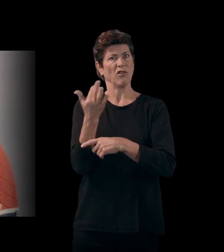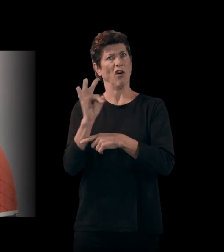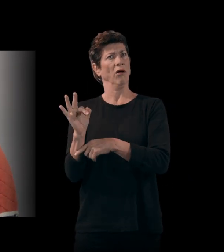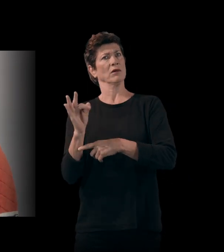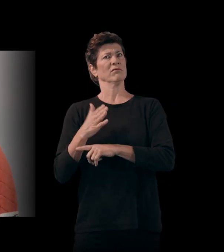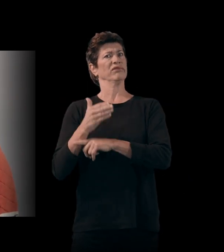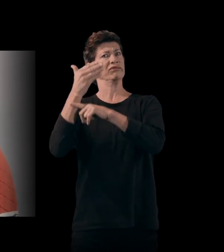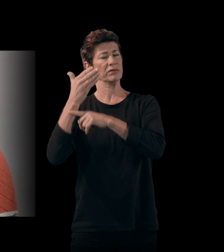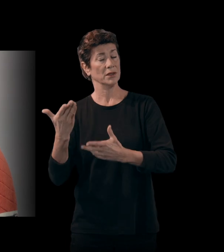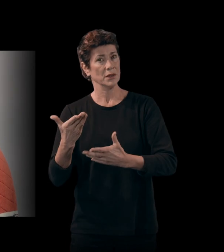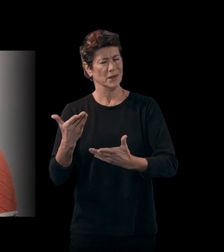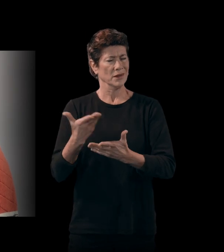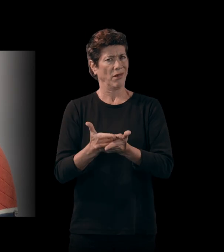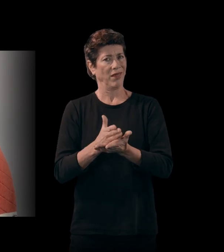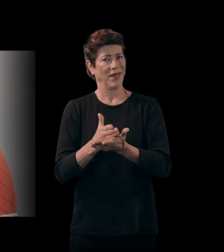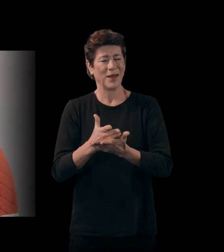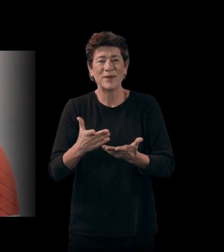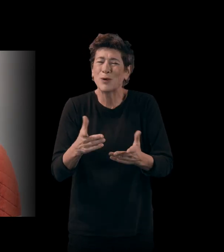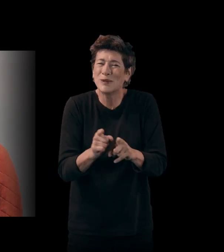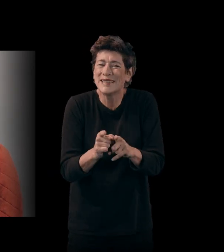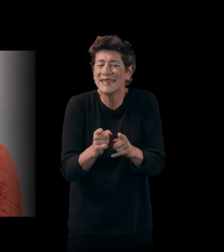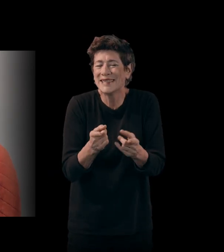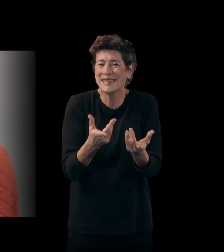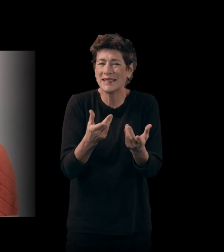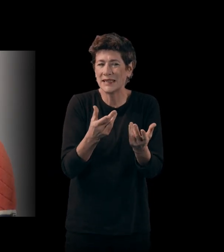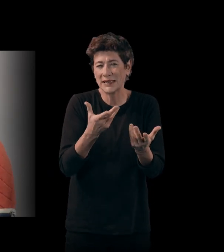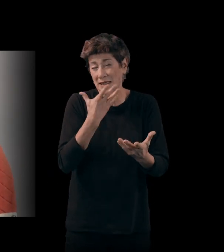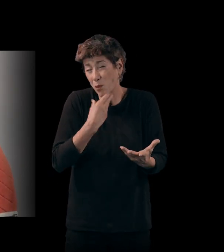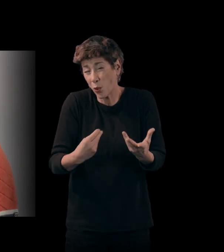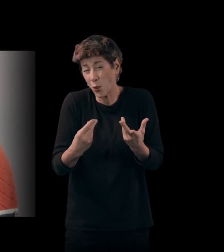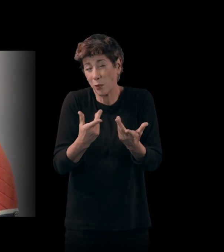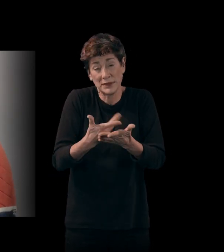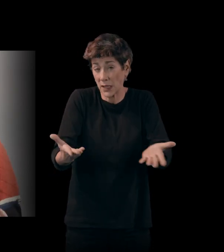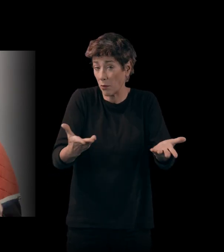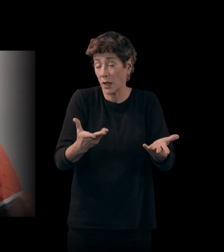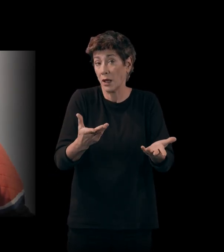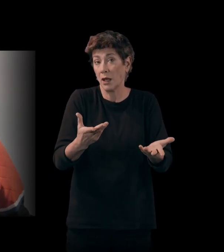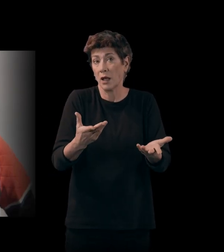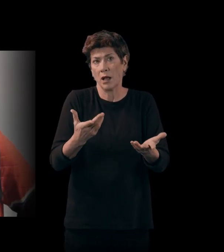Mais avec des choses aussi très belles, aussi belles et simples que… Parce qu'en fait, c'est très loin la Nouvelle-Calédonie.